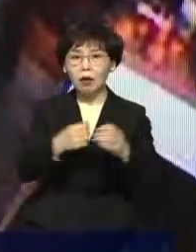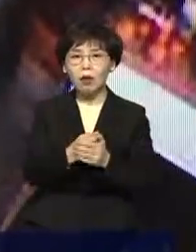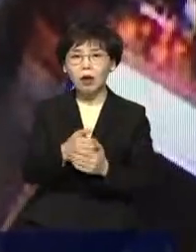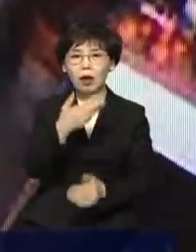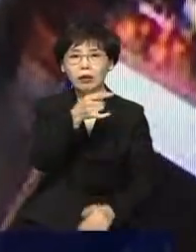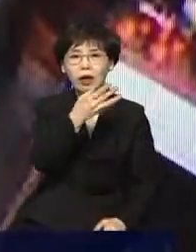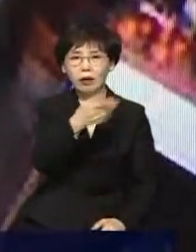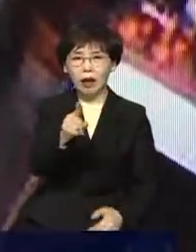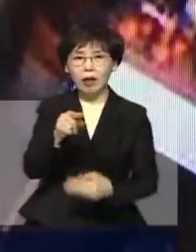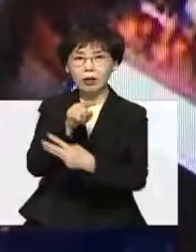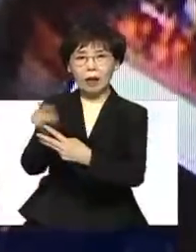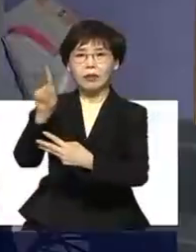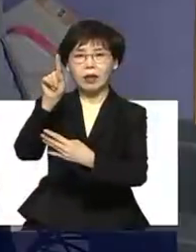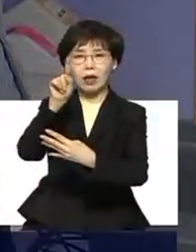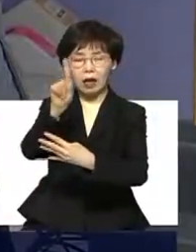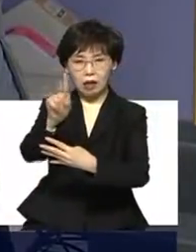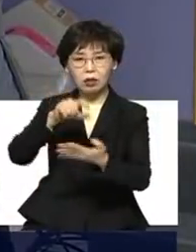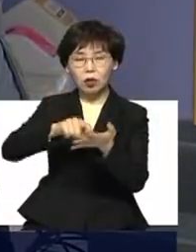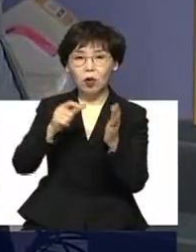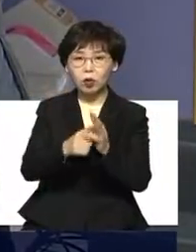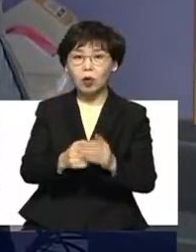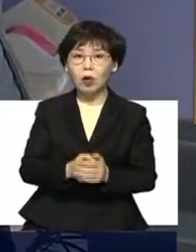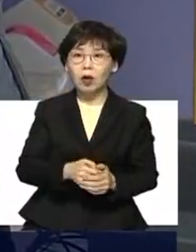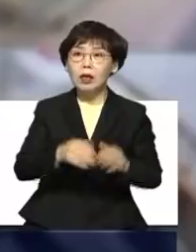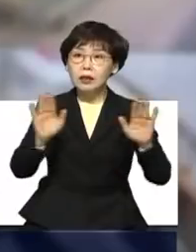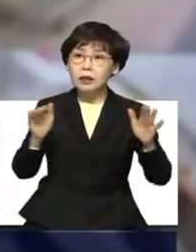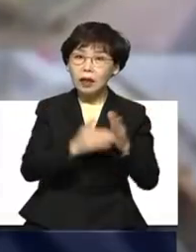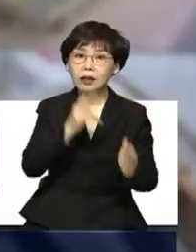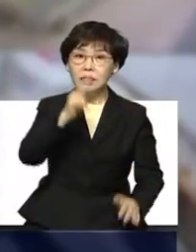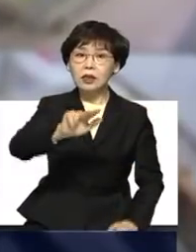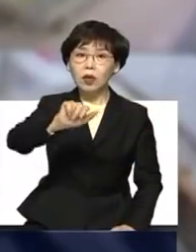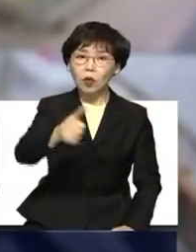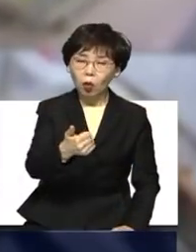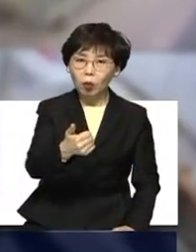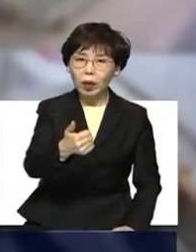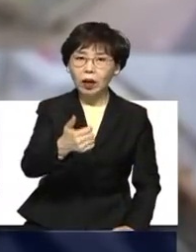사망자는 58명 늘어 지금까지 7,508명이 코로나19로 목숨을 잃었습니다.